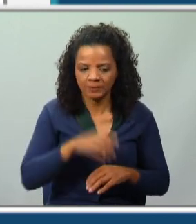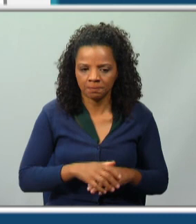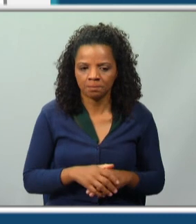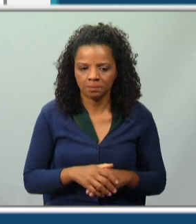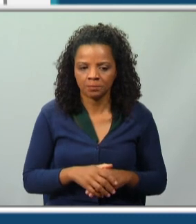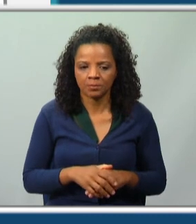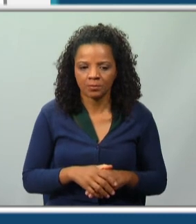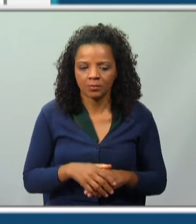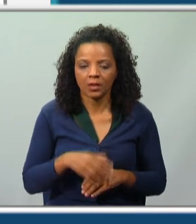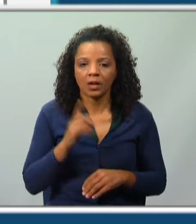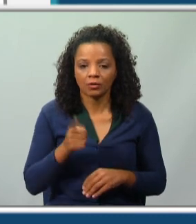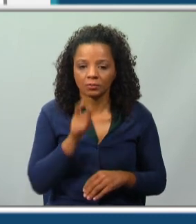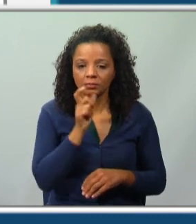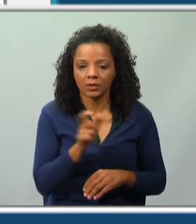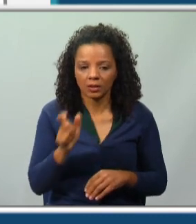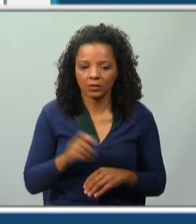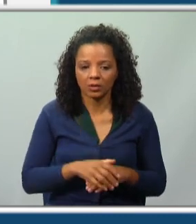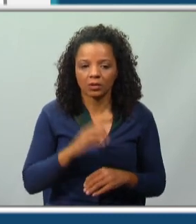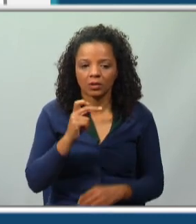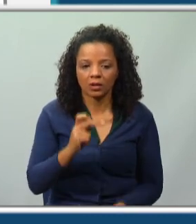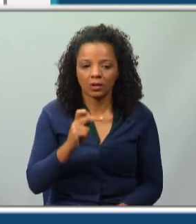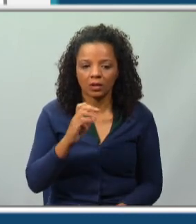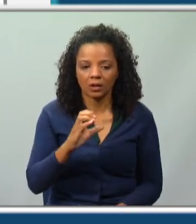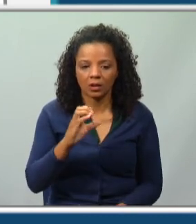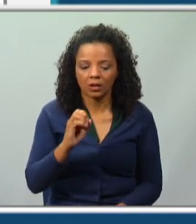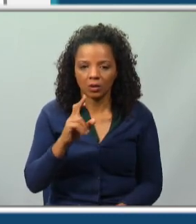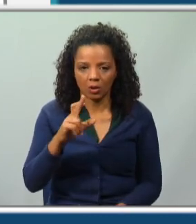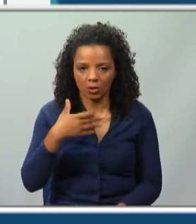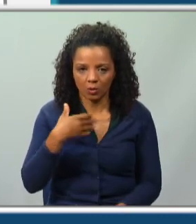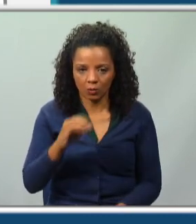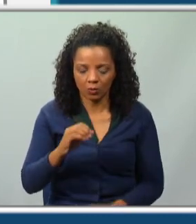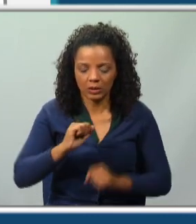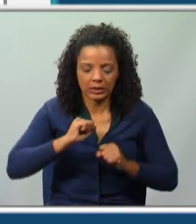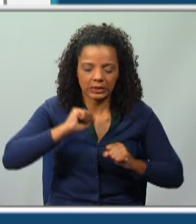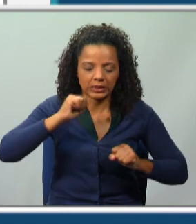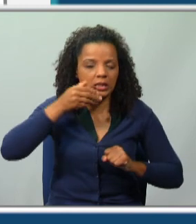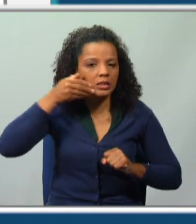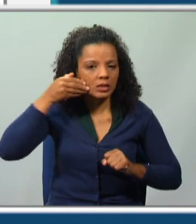as palavras homógrafas seria o que acordo eu acordo muito cedo e lá e o 同形異義詞是什麼我很早就起床了